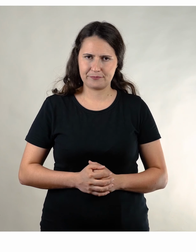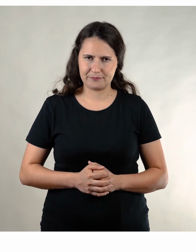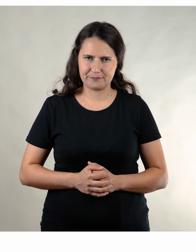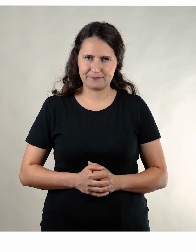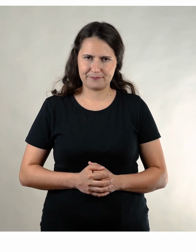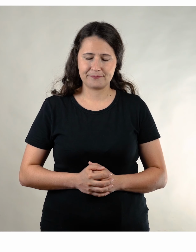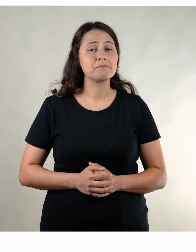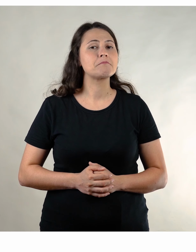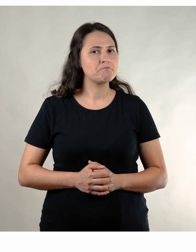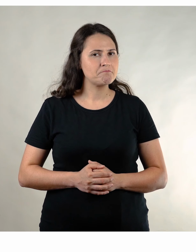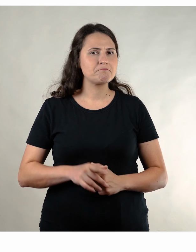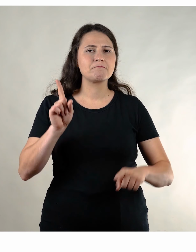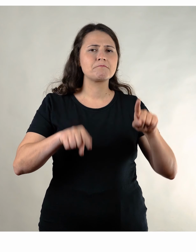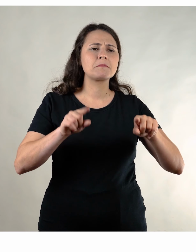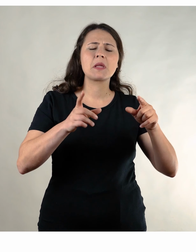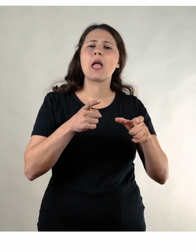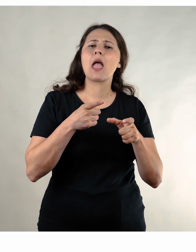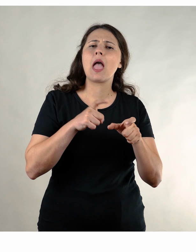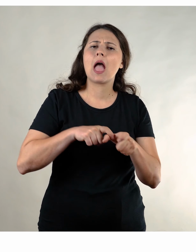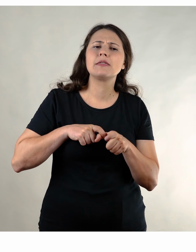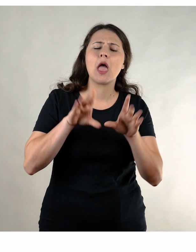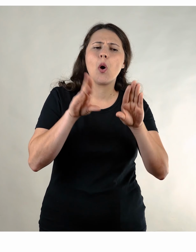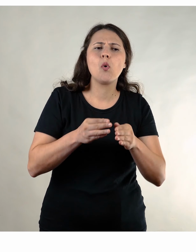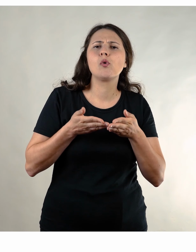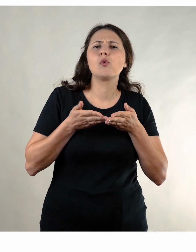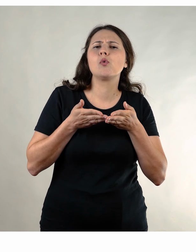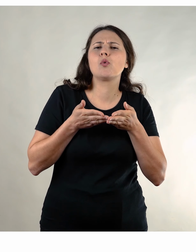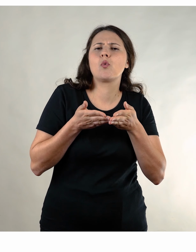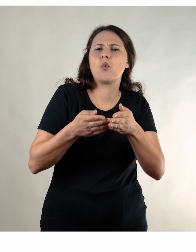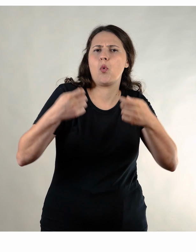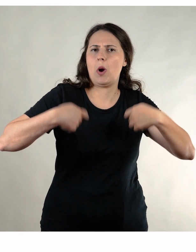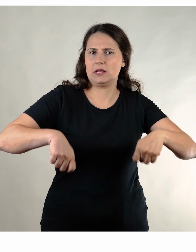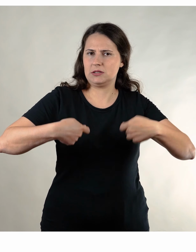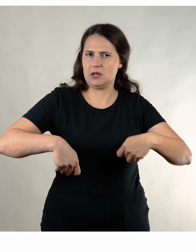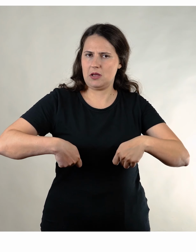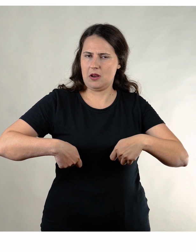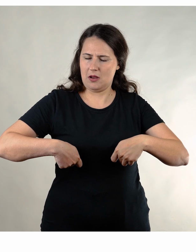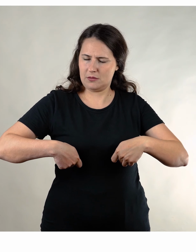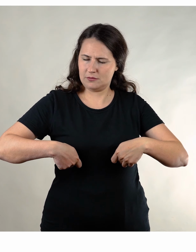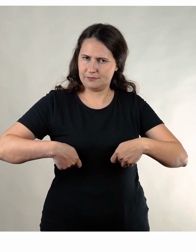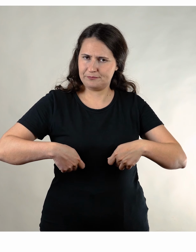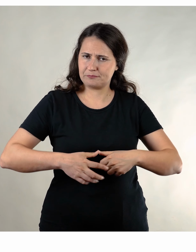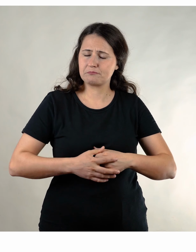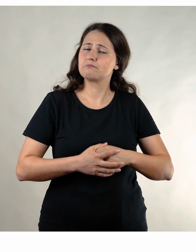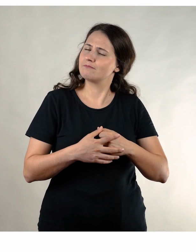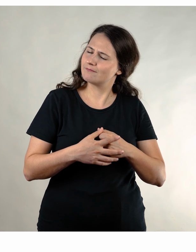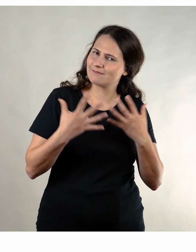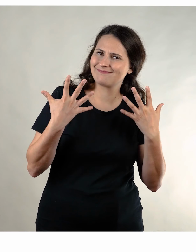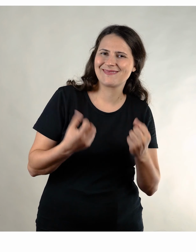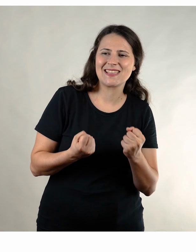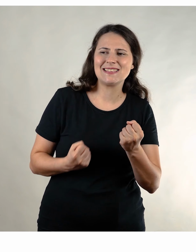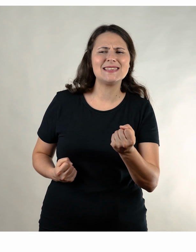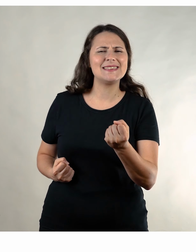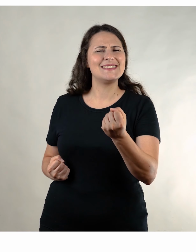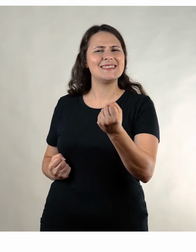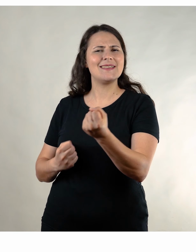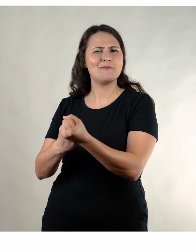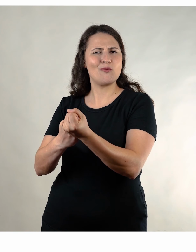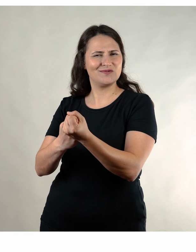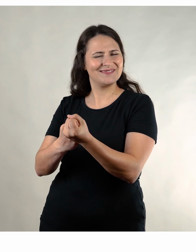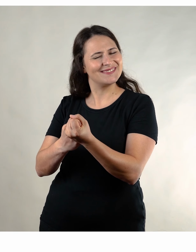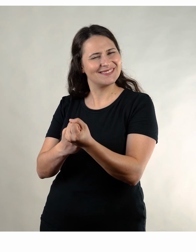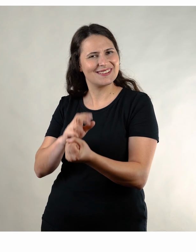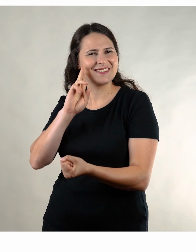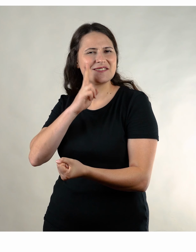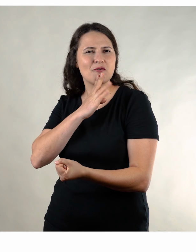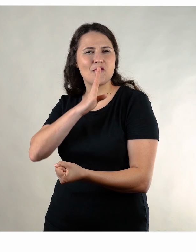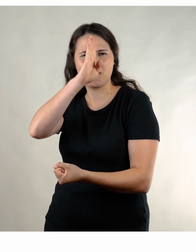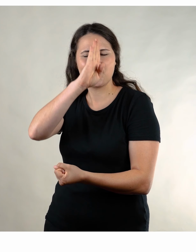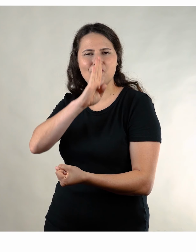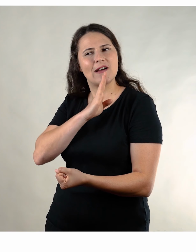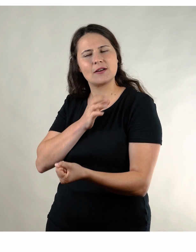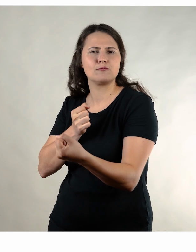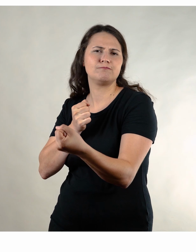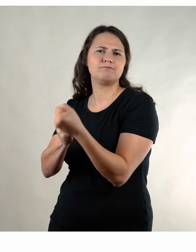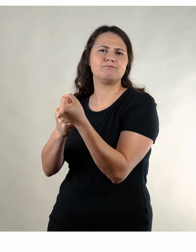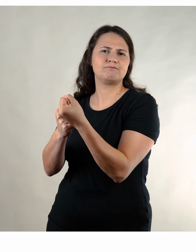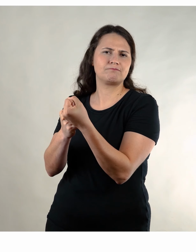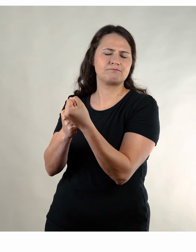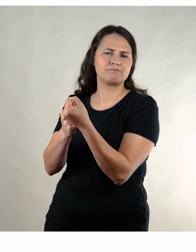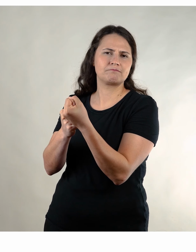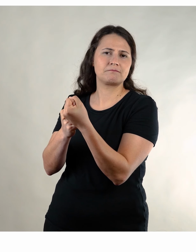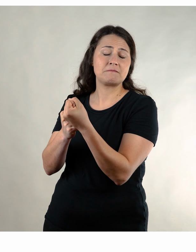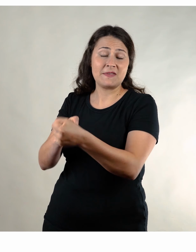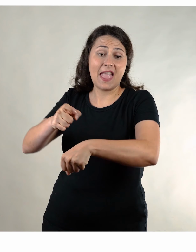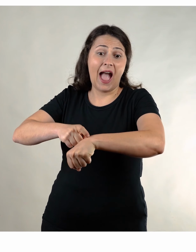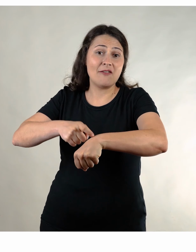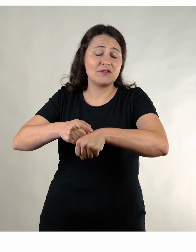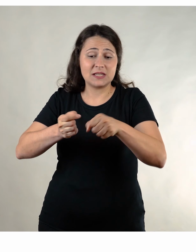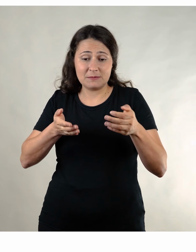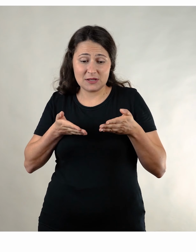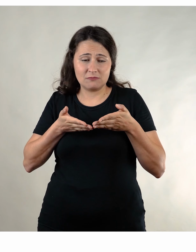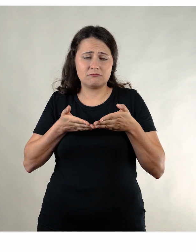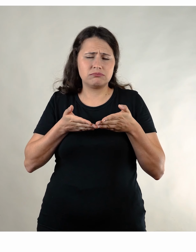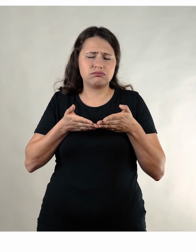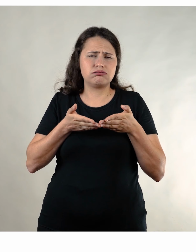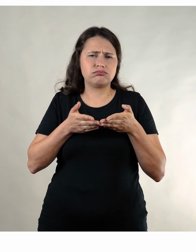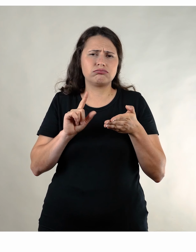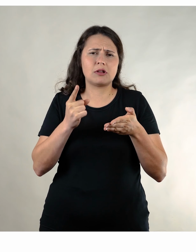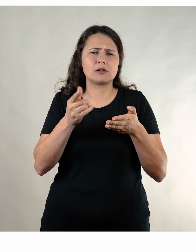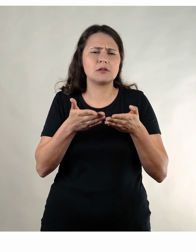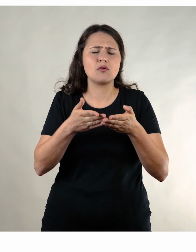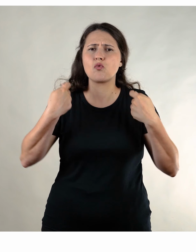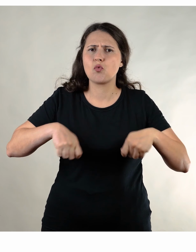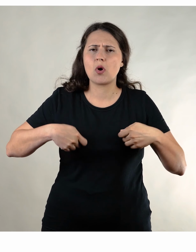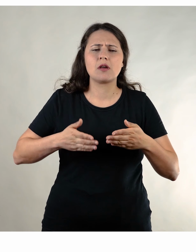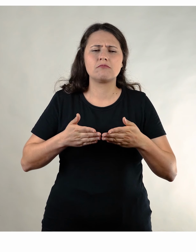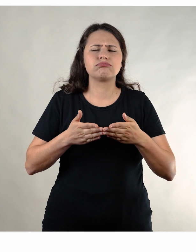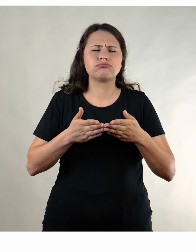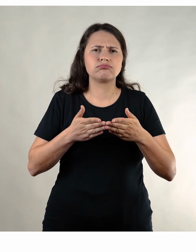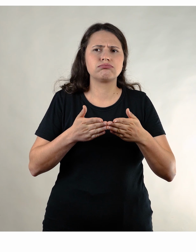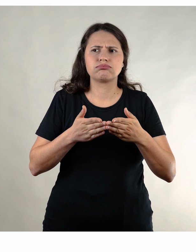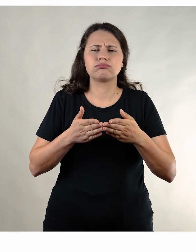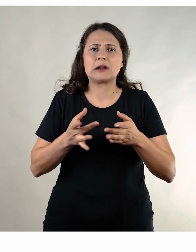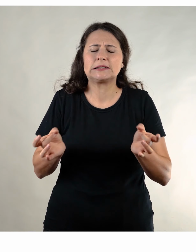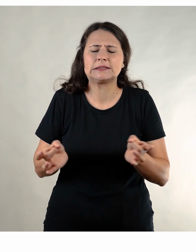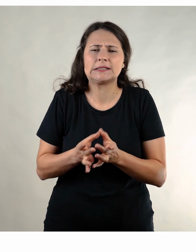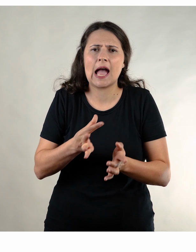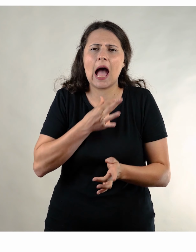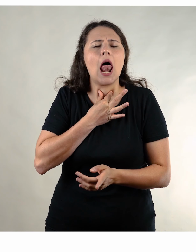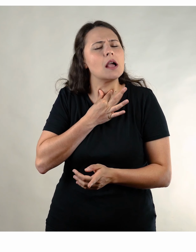Οι εταιρείες κρουαζιέρας και άλλες εταιρείες του κλάδου, παρέχουν υποστήριξη στα άτομα με προβλήματα ακοής, καθ’ όλη τη διάρκεια της κρουαζιέρας τους.